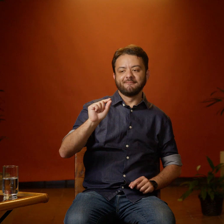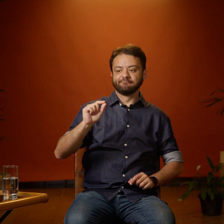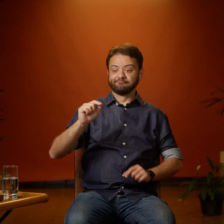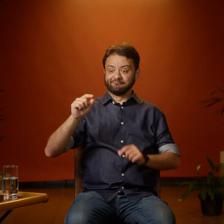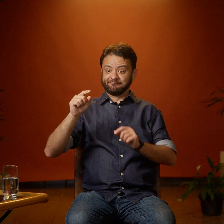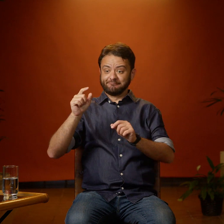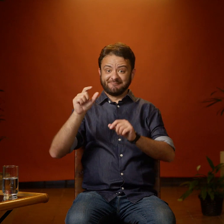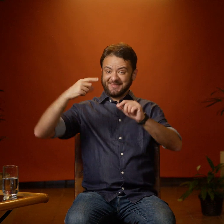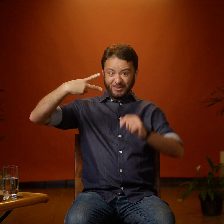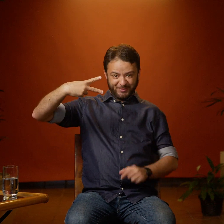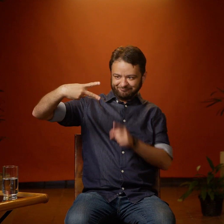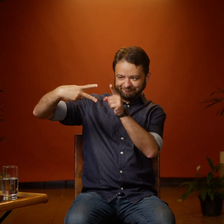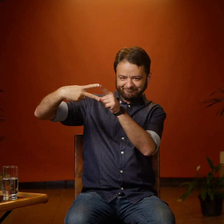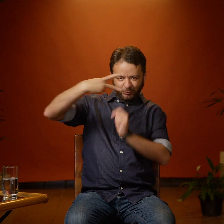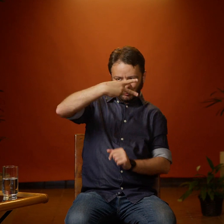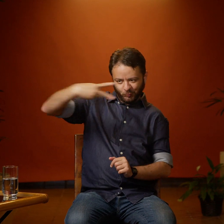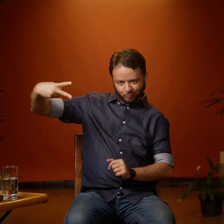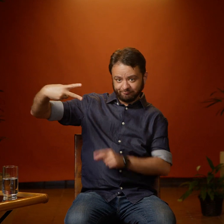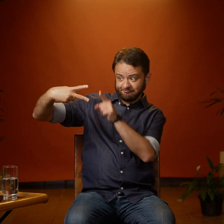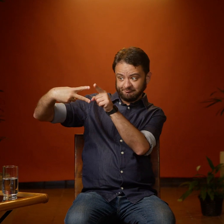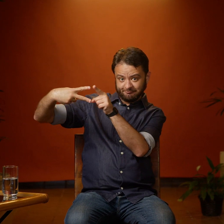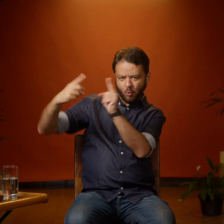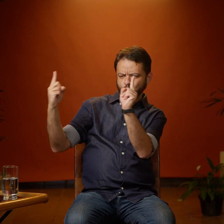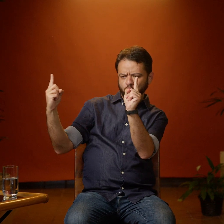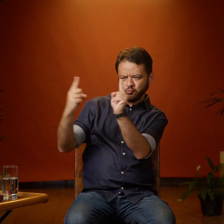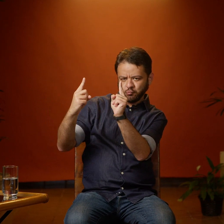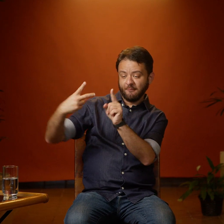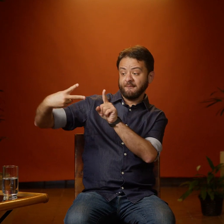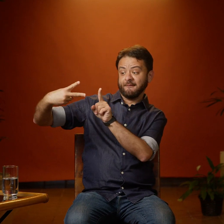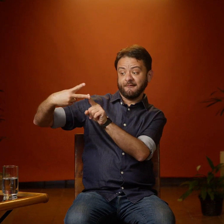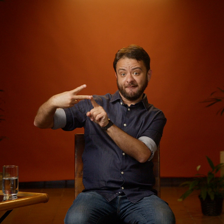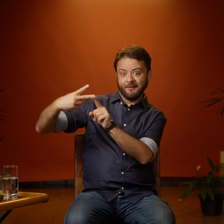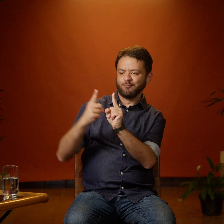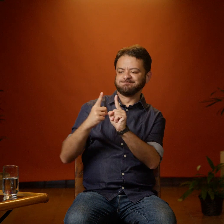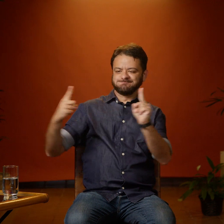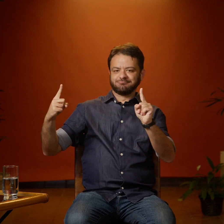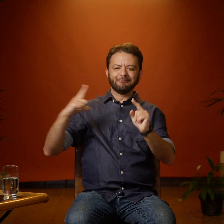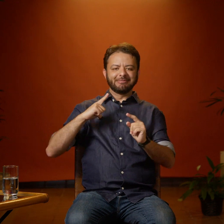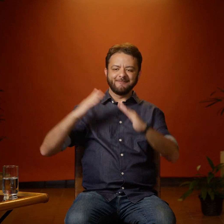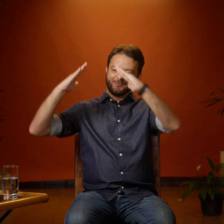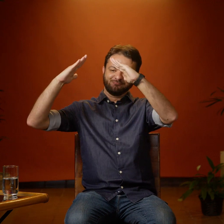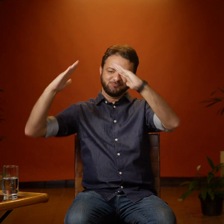coloca-se uma frase menor na primeira linha e uma frase maior na segunda linha criando o formato de piramide